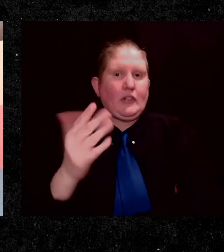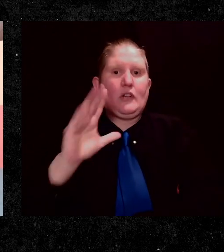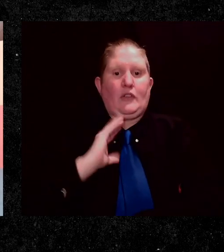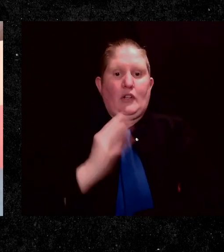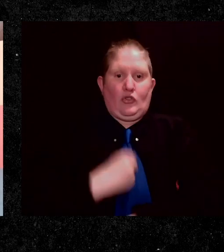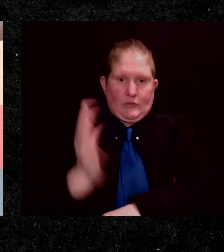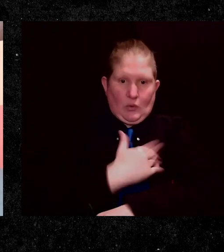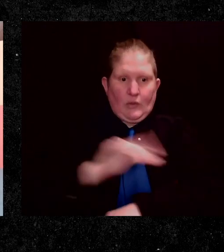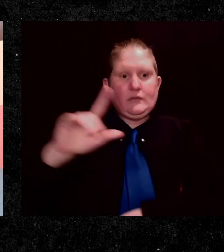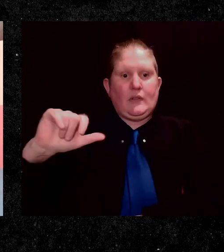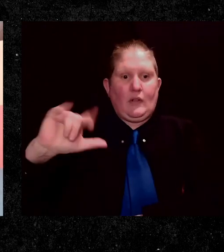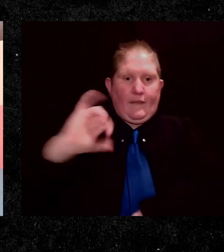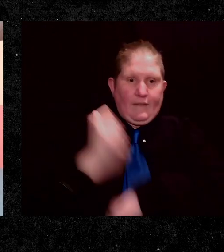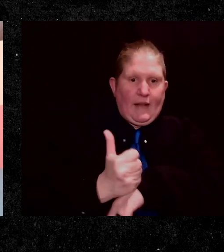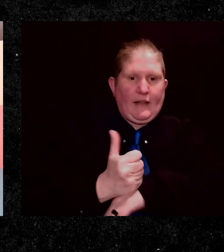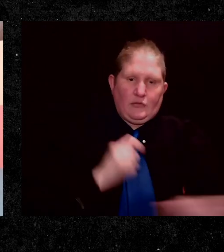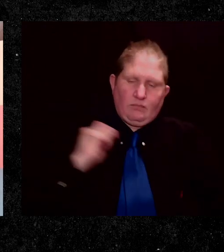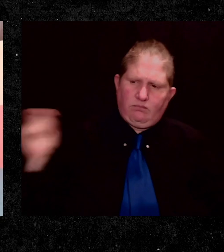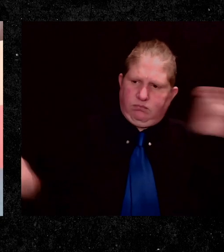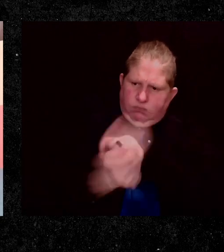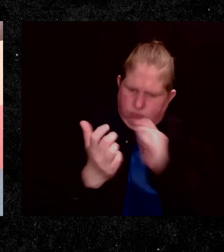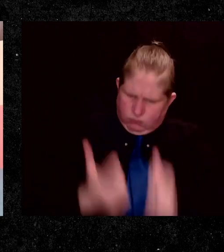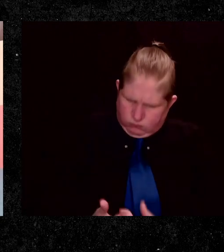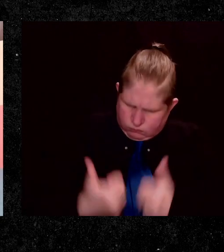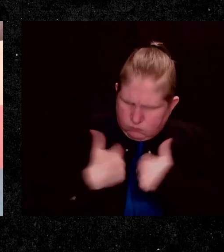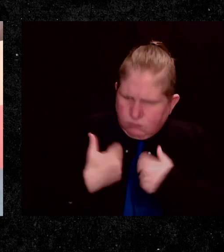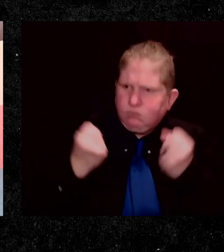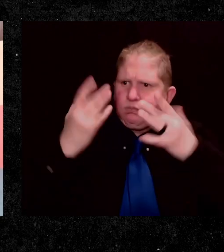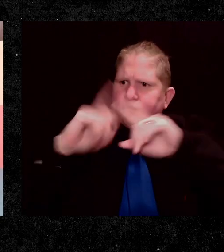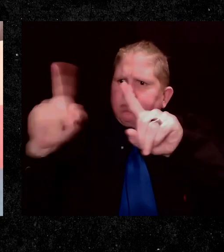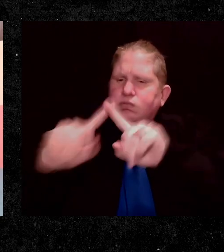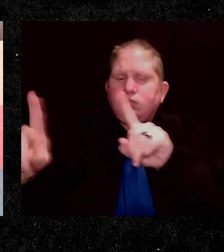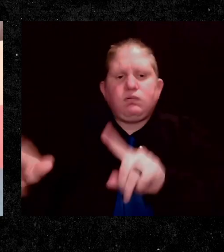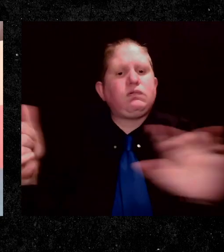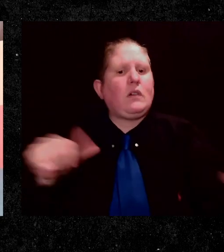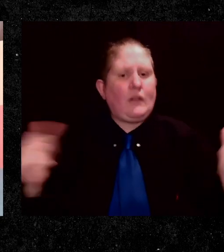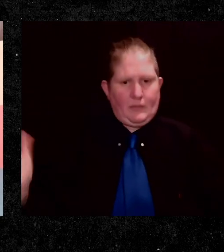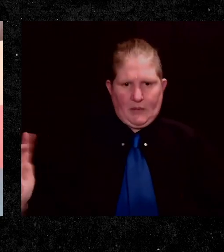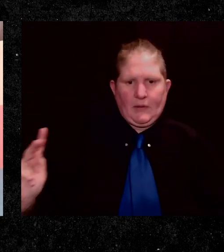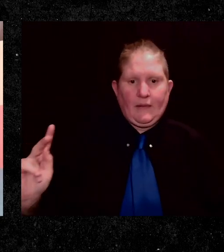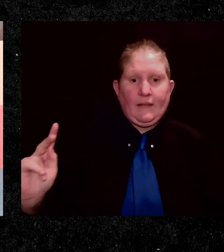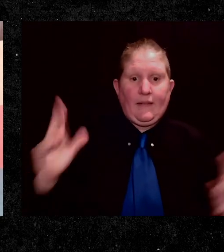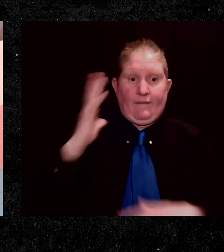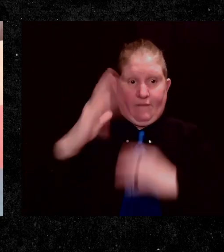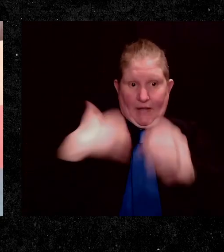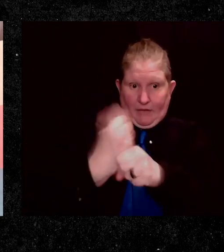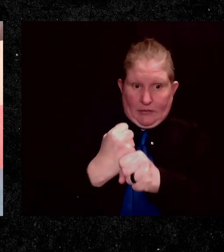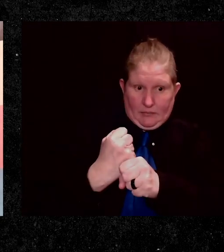En 2015, se formó el Trans Chorus de Los Ángeles y ha cambiado mi vida y tantas otras.